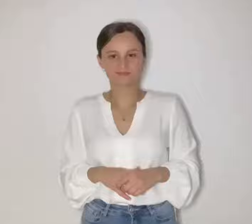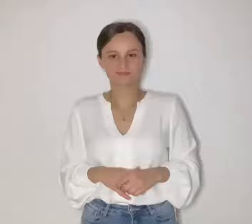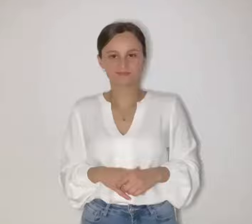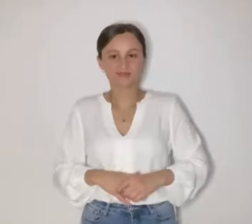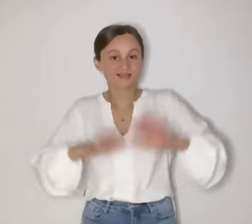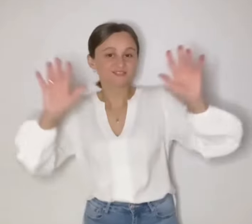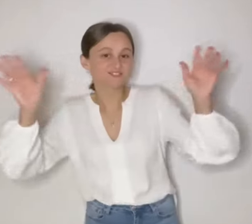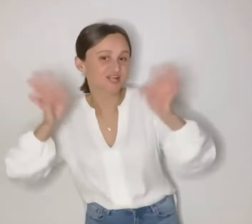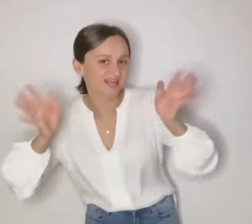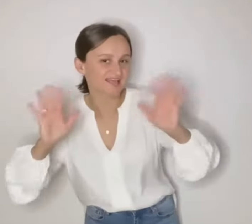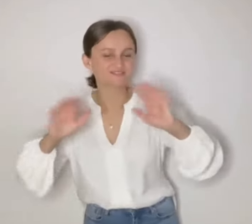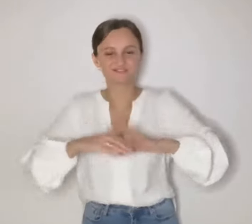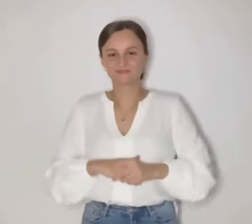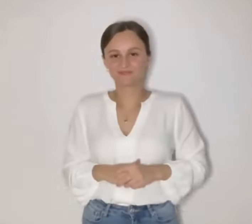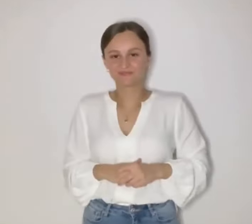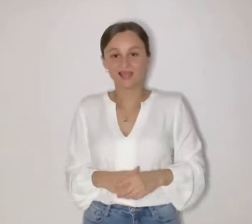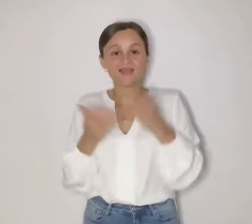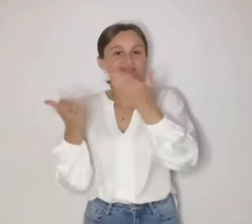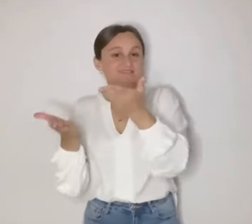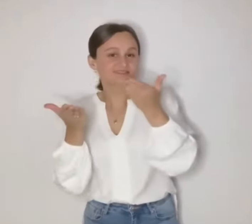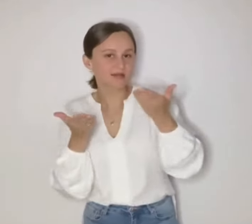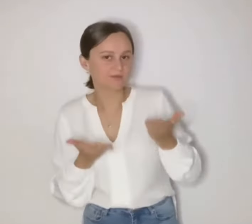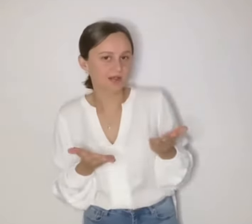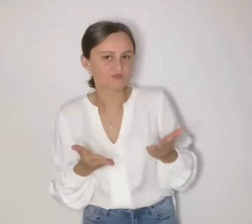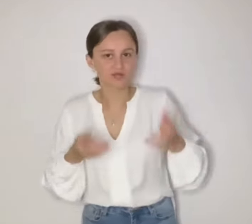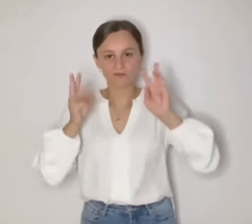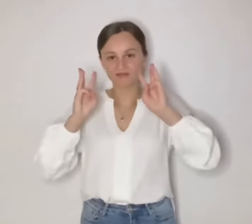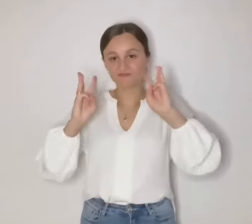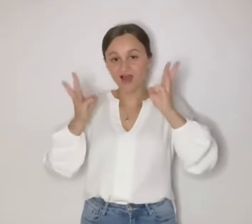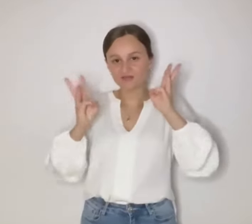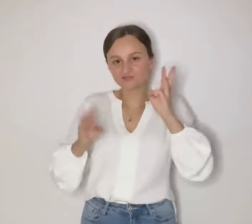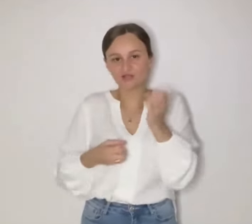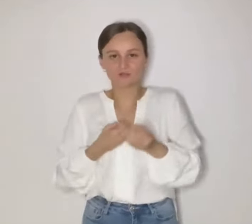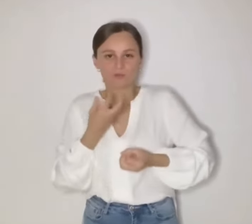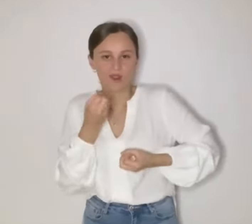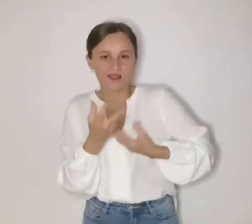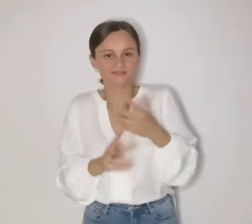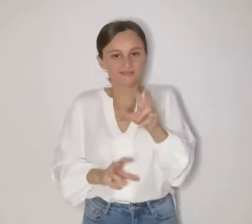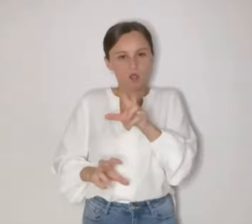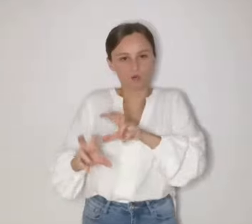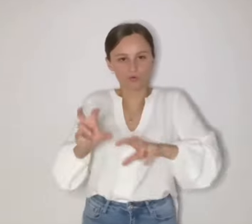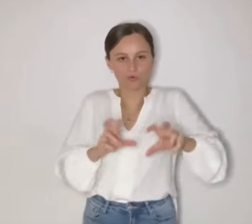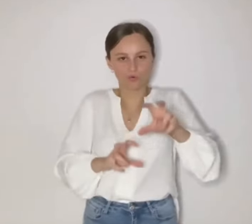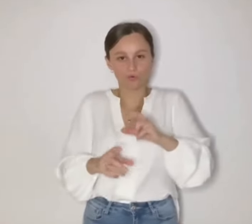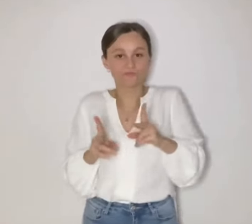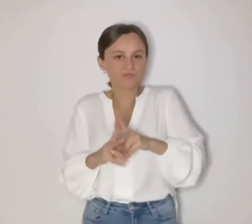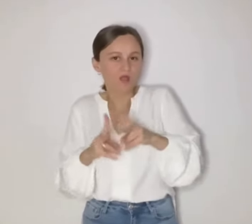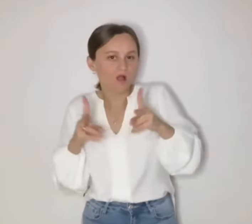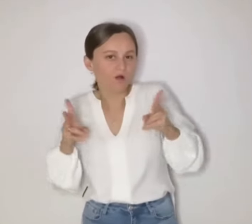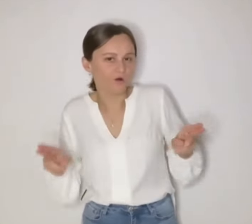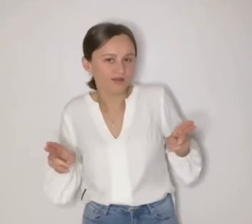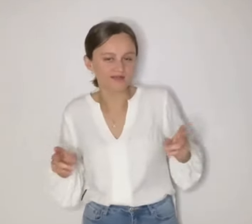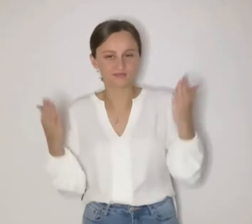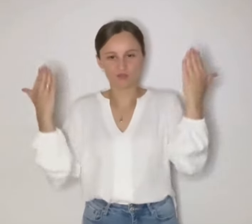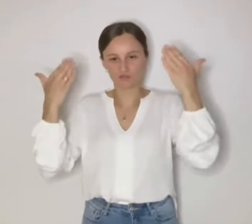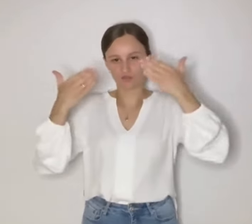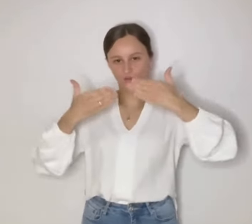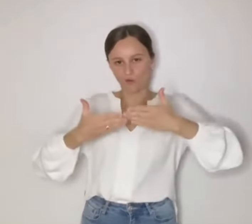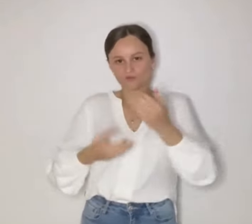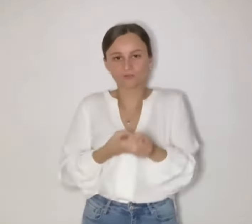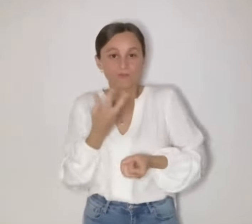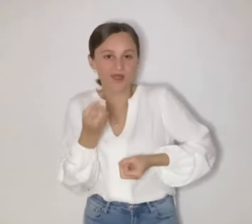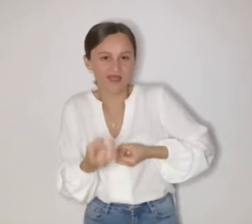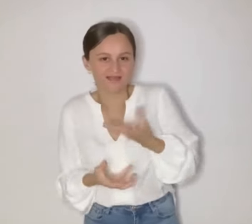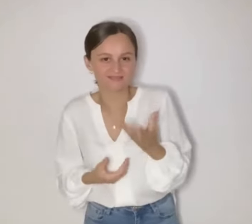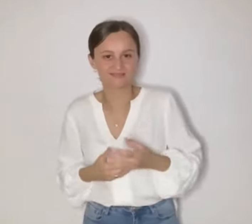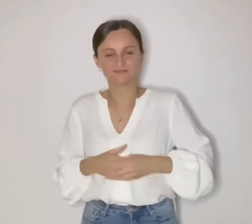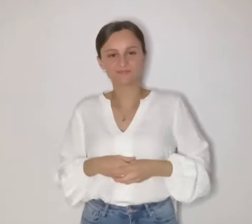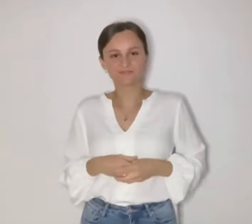Zapraszam na warsztaty Poezja Ruchu podczas Nocy Poezji.